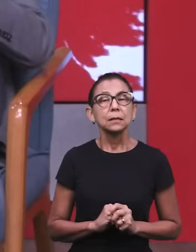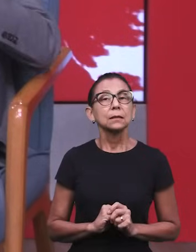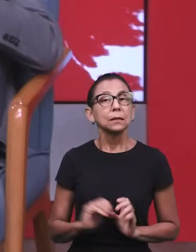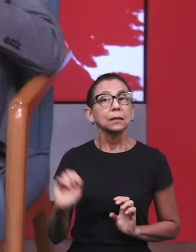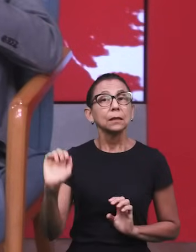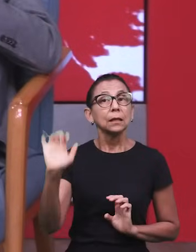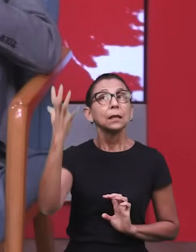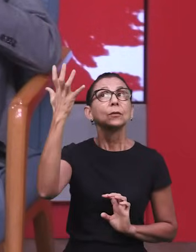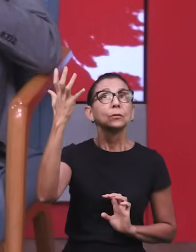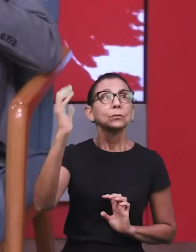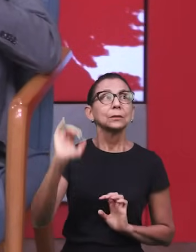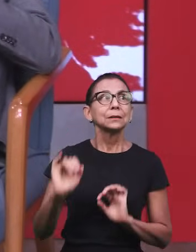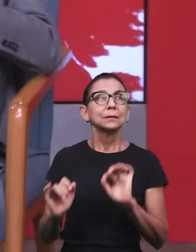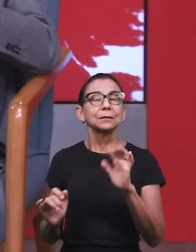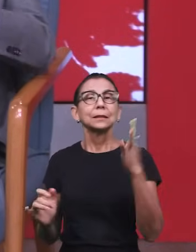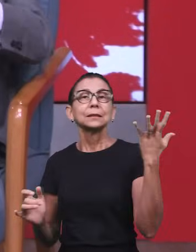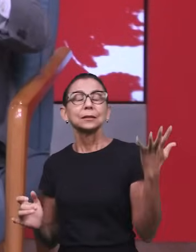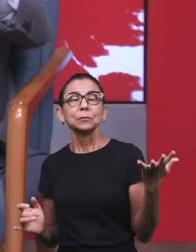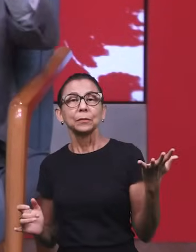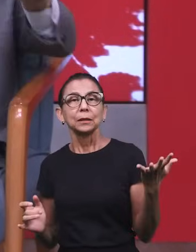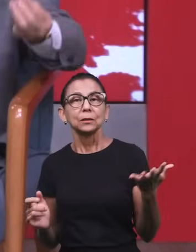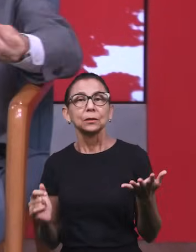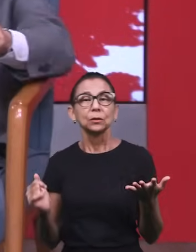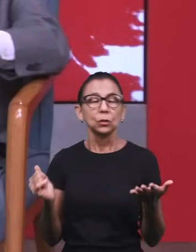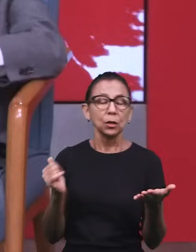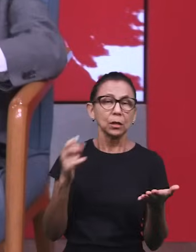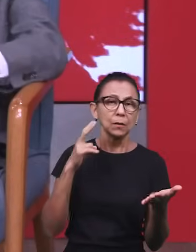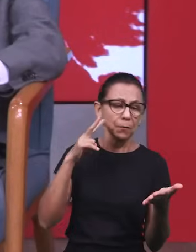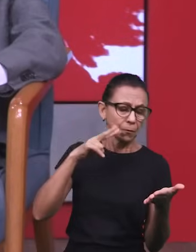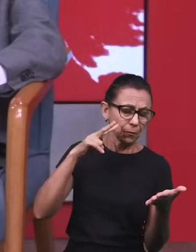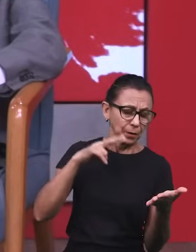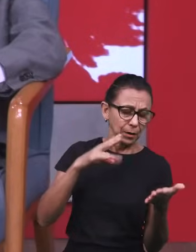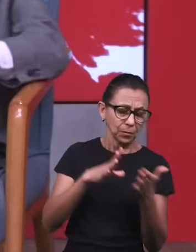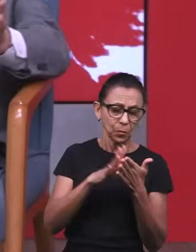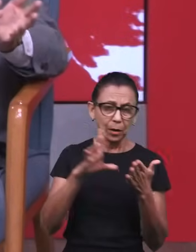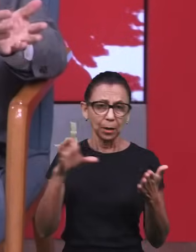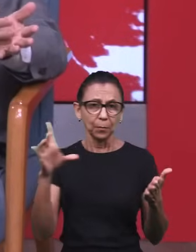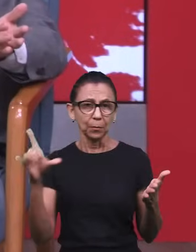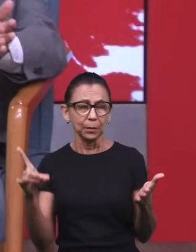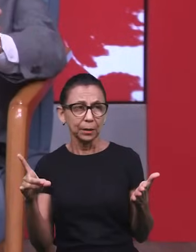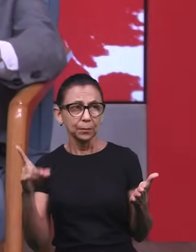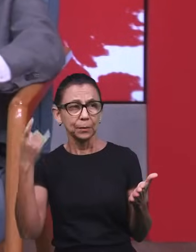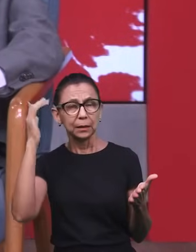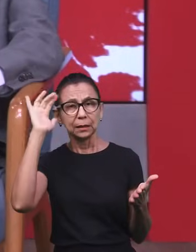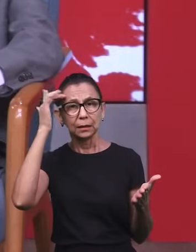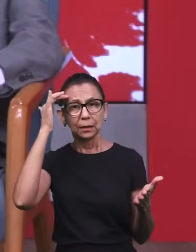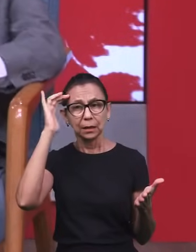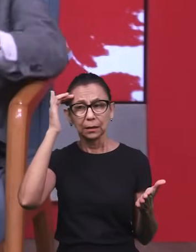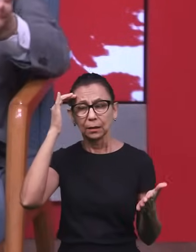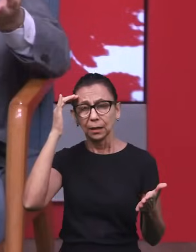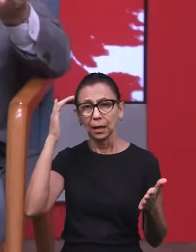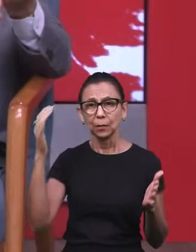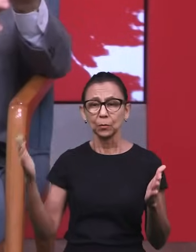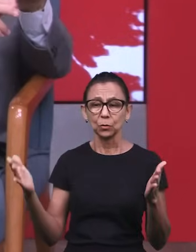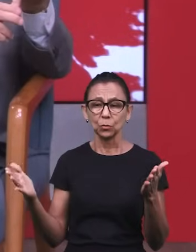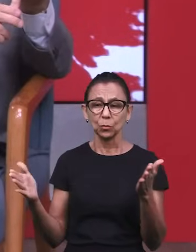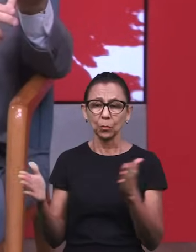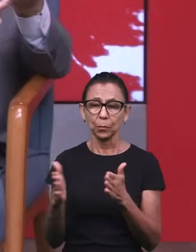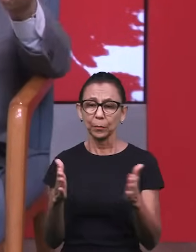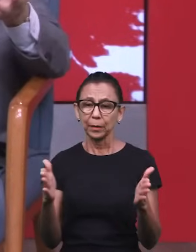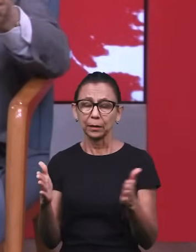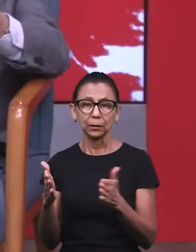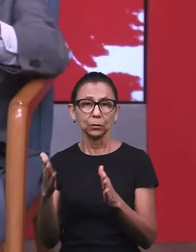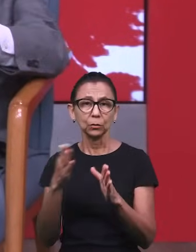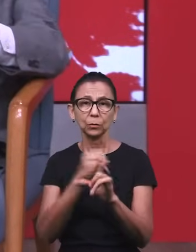dão condição de interpretar o momento e medicina existe existe os marcadores oncológicos que vão